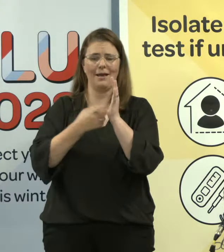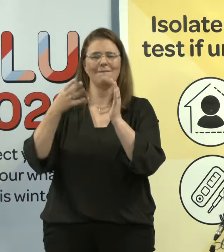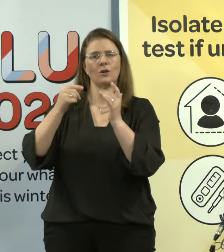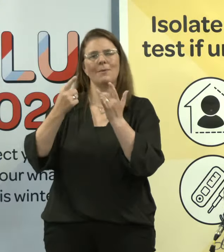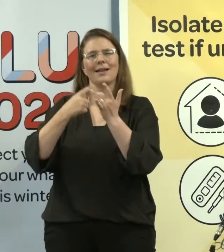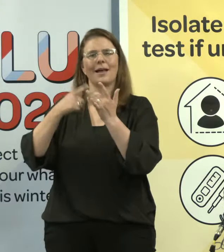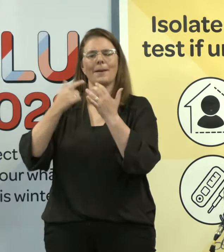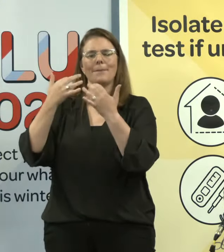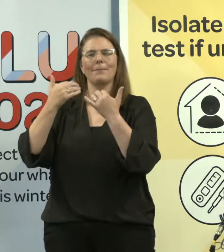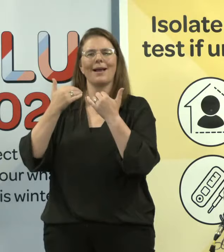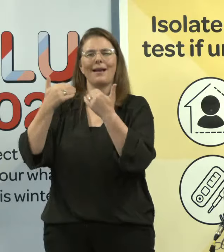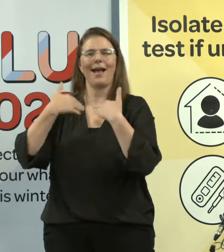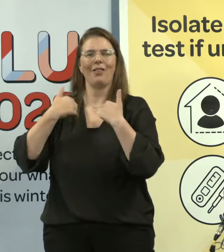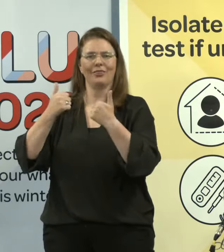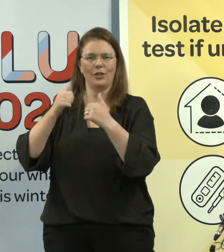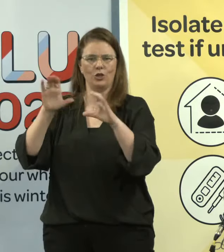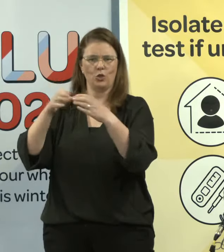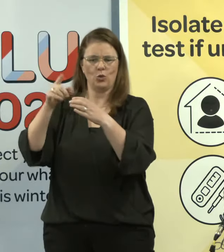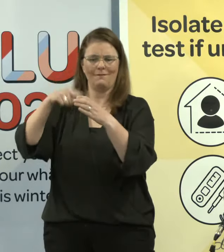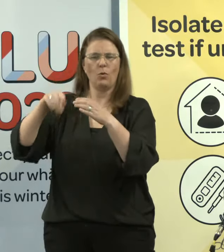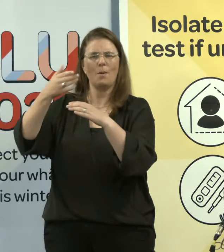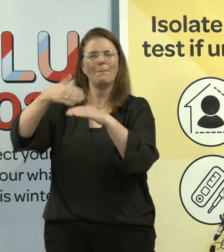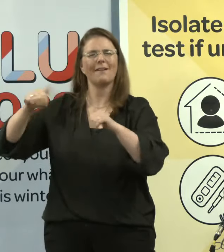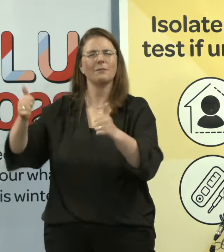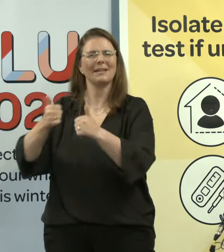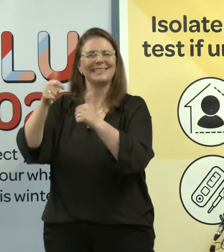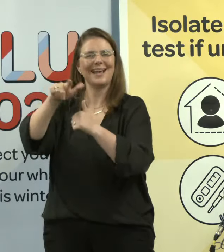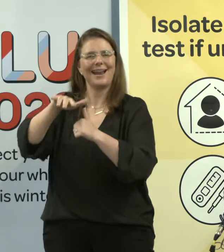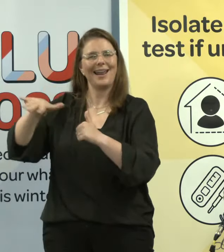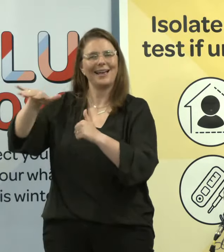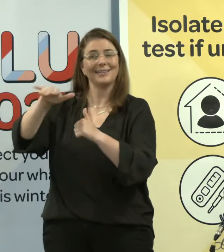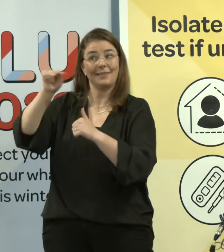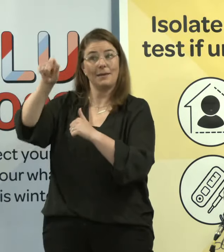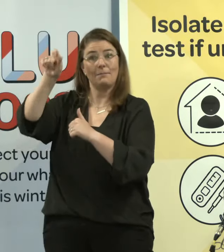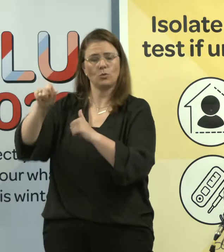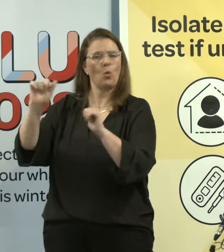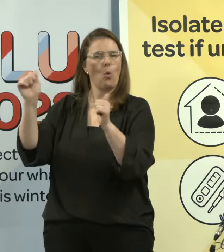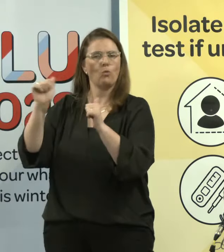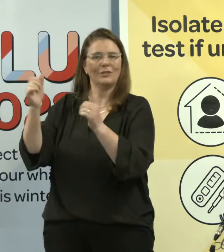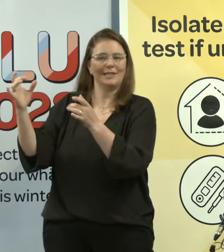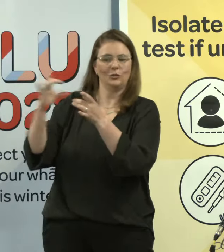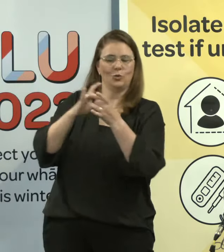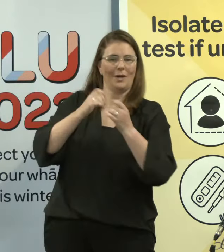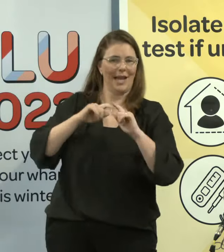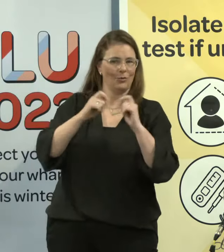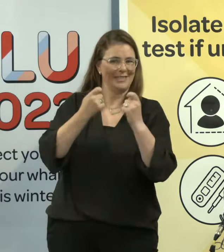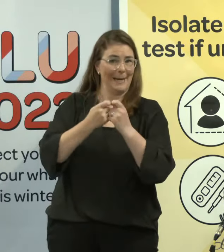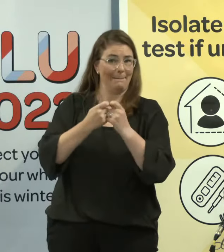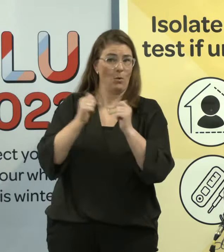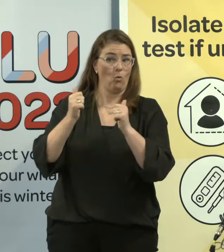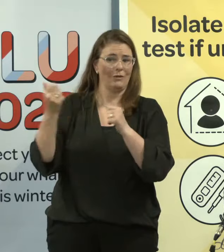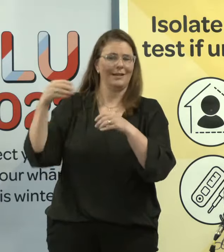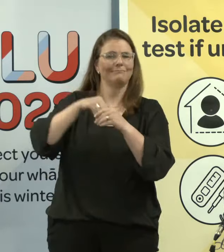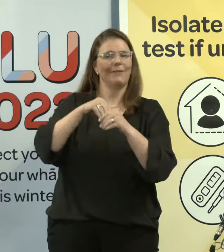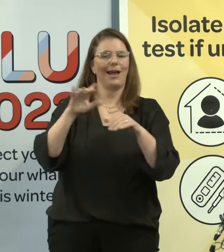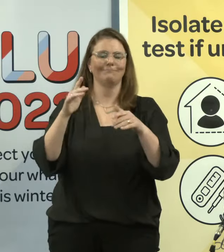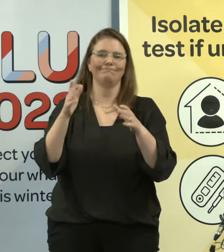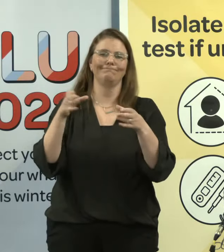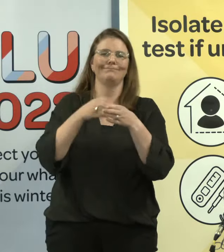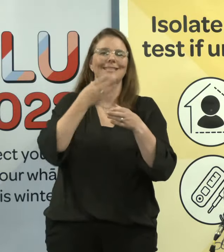marama tae noa ki te mutunga o